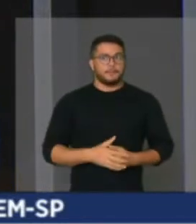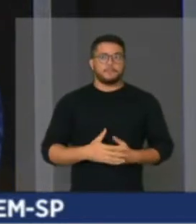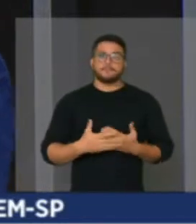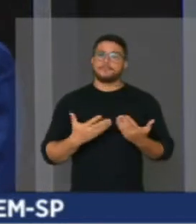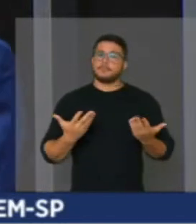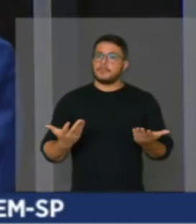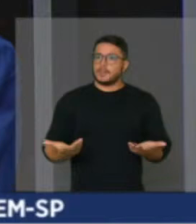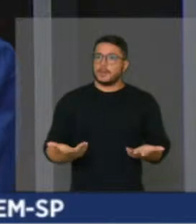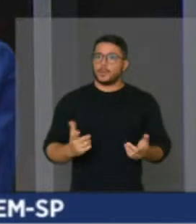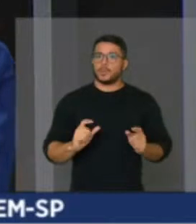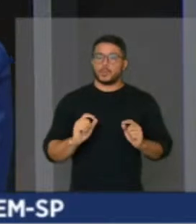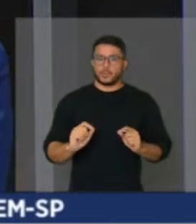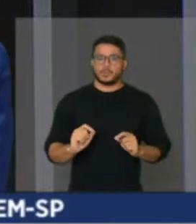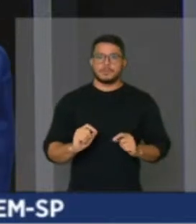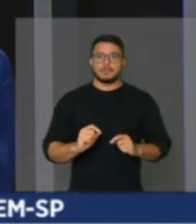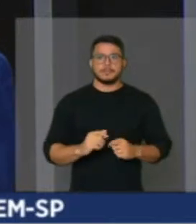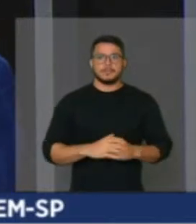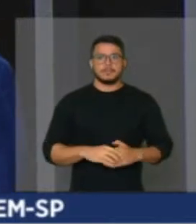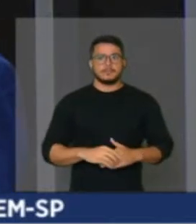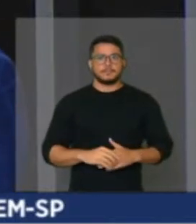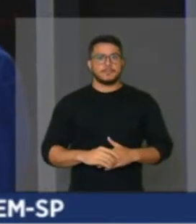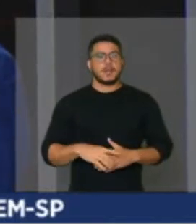LANÇA COMO DESPESA, AÍ O GOVERNO DISSE QUE NÃO QUER. POR QUE NÃO QUER? PORQUE SE A GENTE TIRA OS PRECATÓRIOS DO